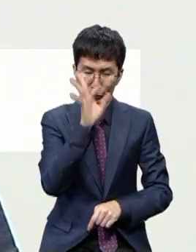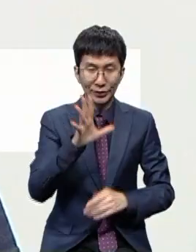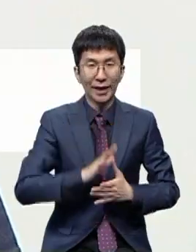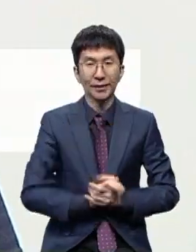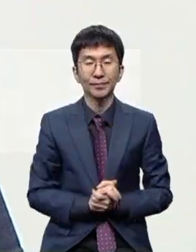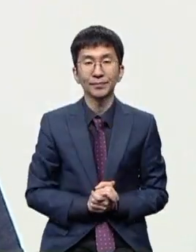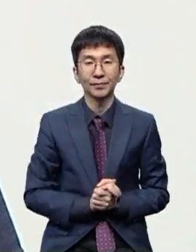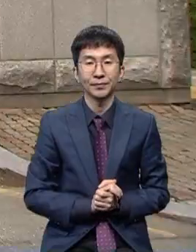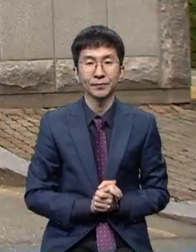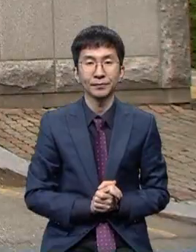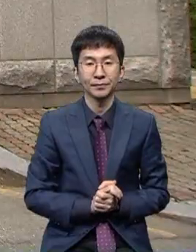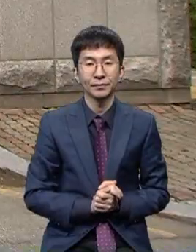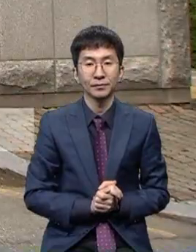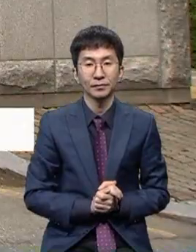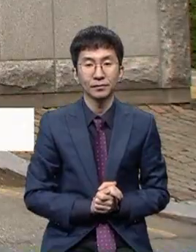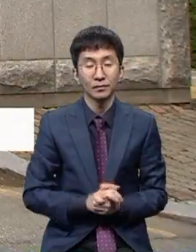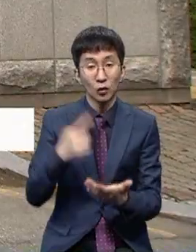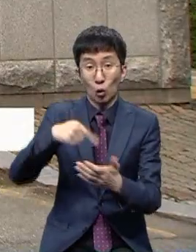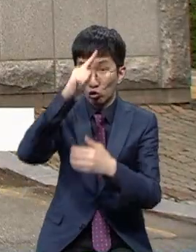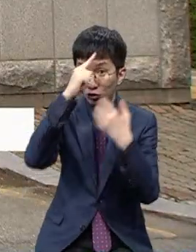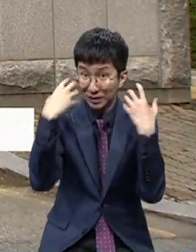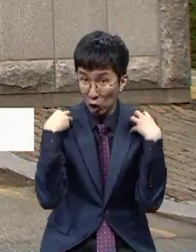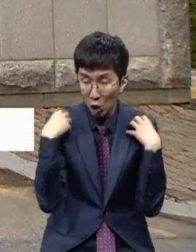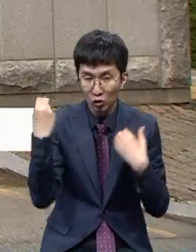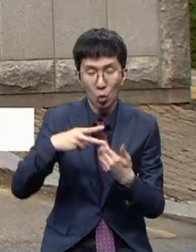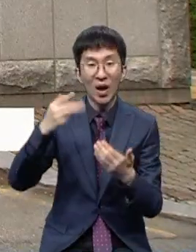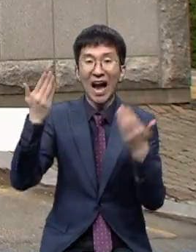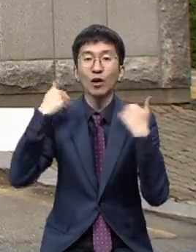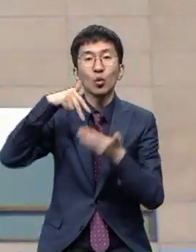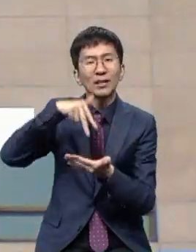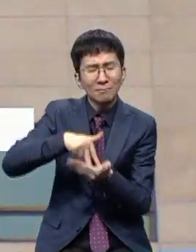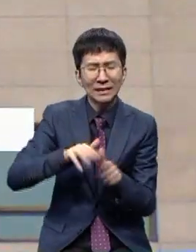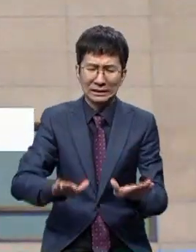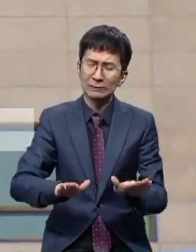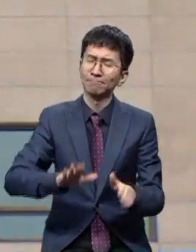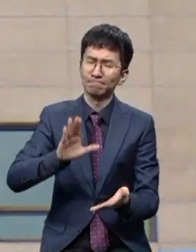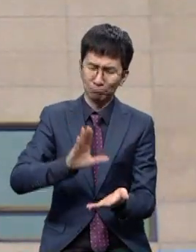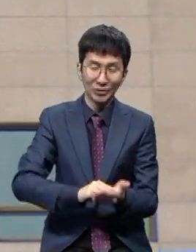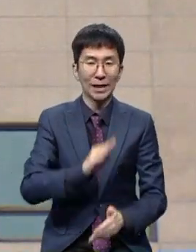(기자) 교육청과 학교 측은 이번 사안이 심각하다고 보고 해당 교사를 상대로